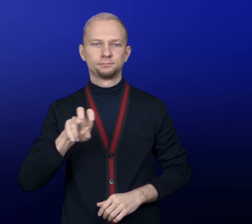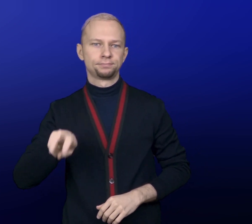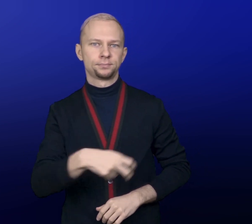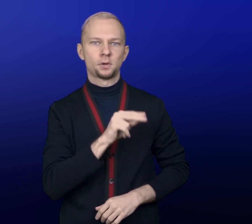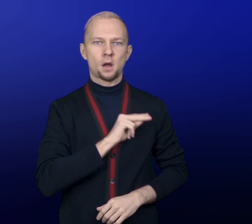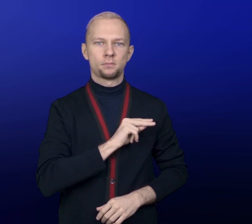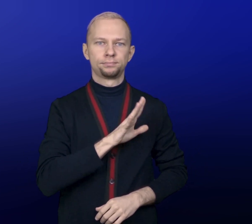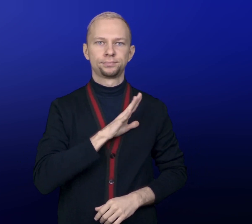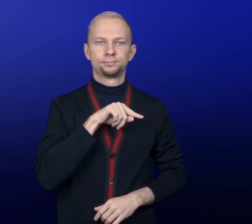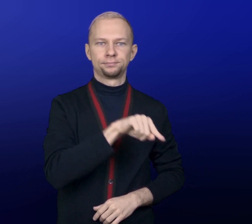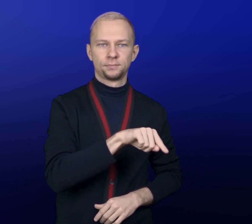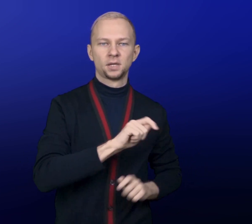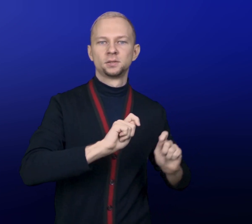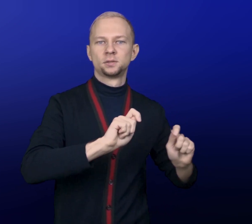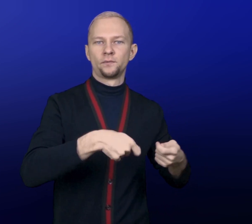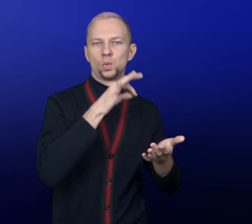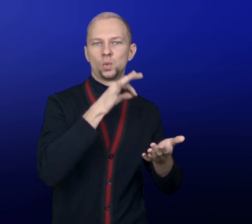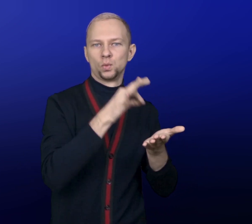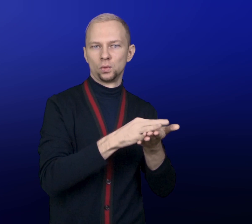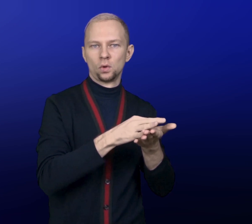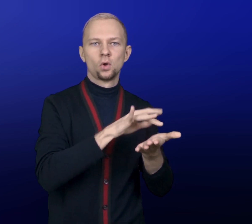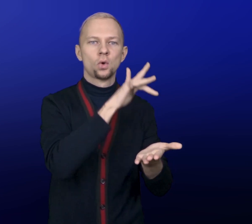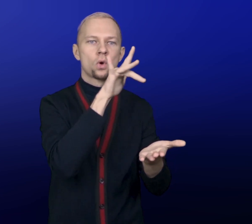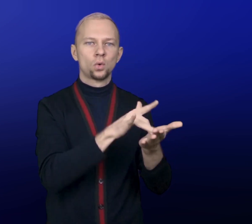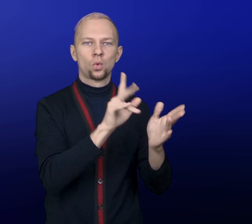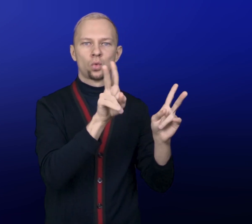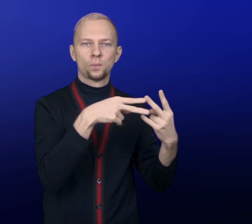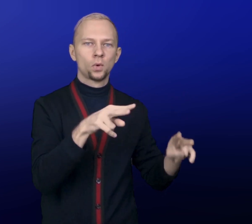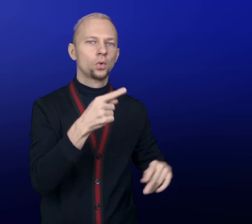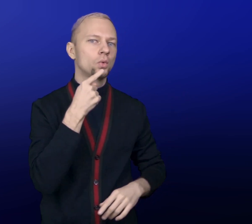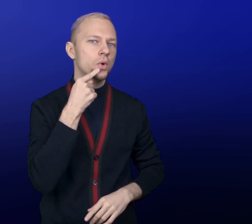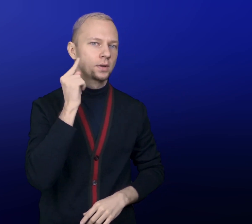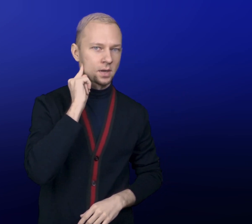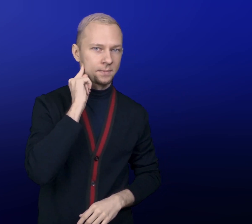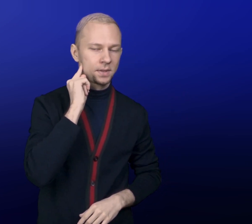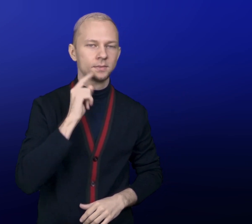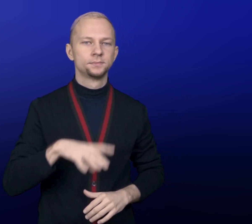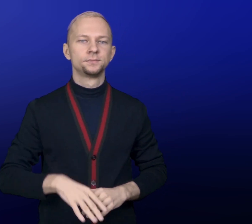одновременно работал и заведующим городского клуба глухонемых.